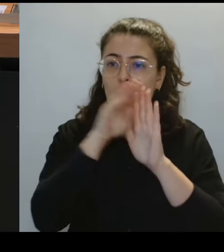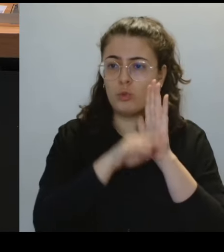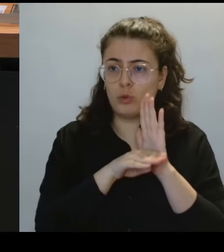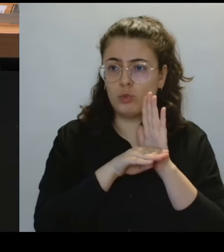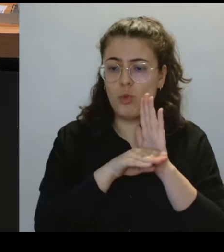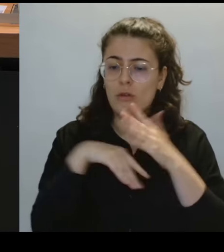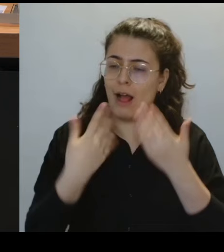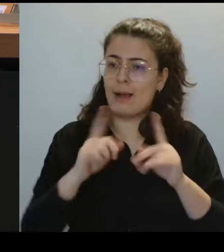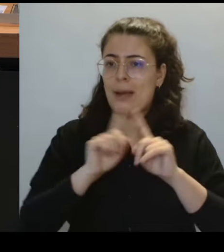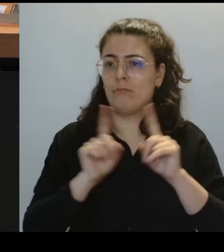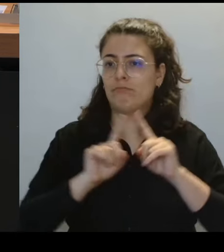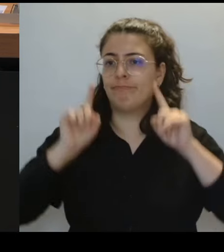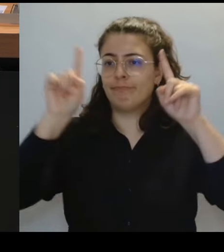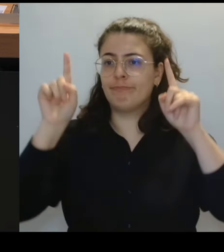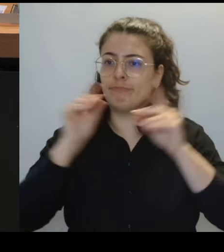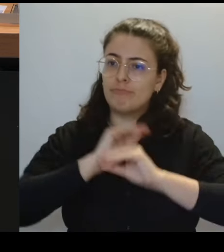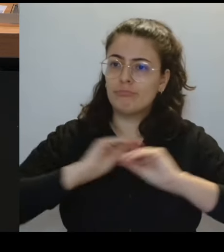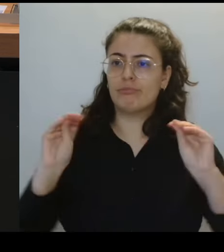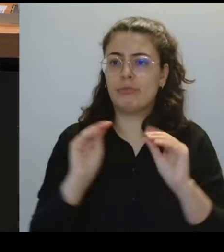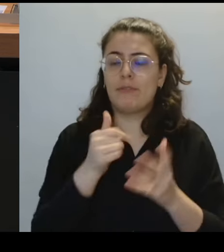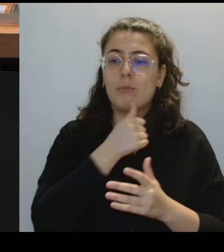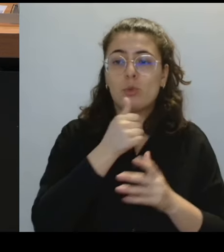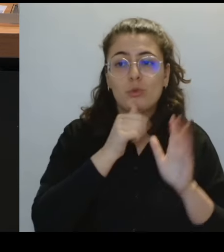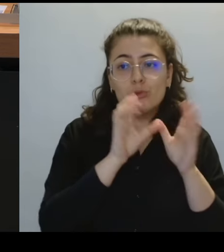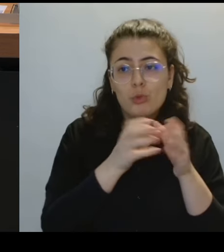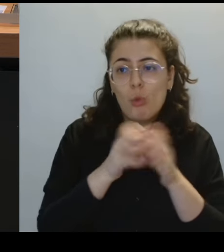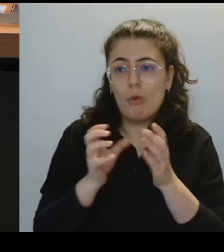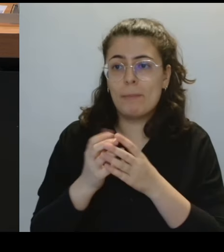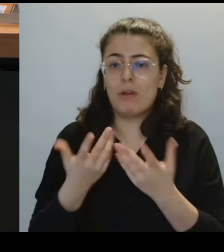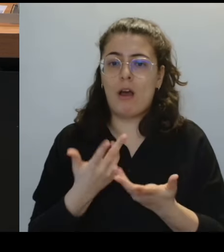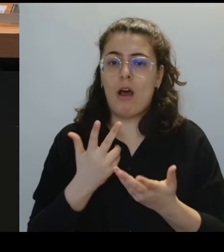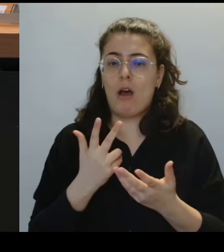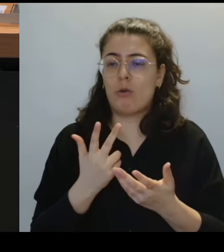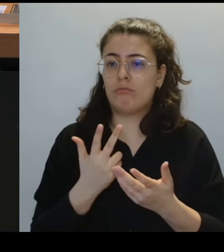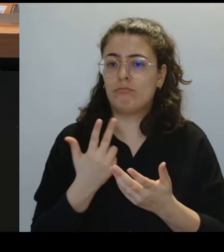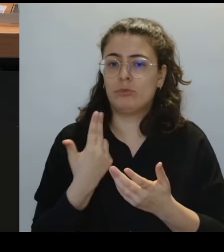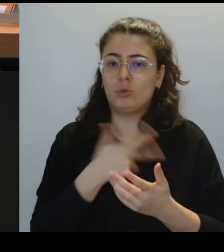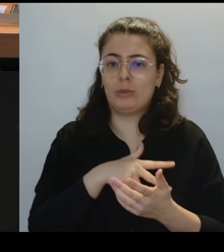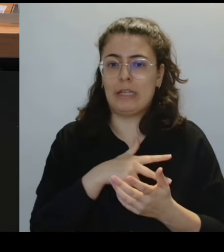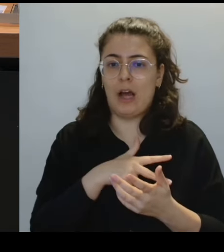hinweg miteinander verzahnt, damit die Kinderärztin bei Anhaltspunkten